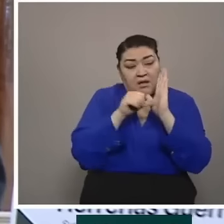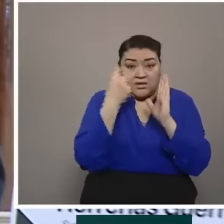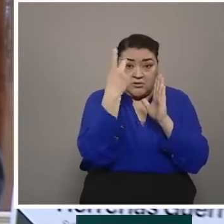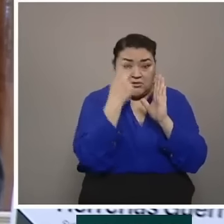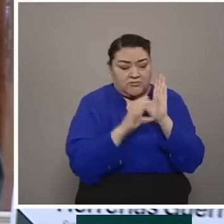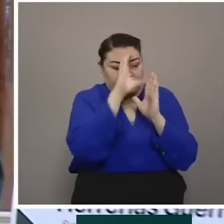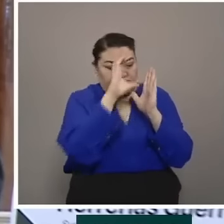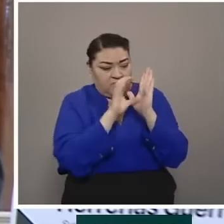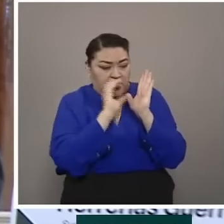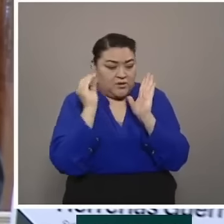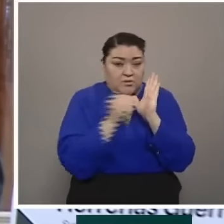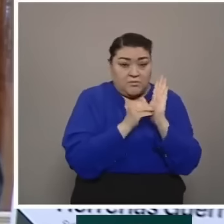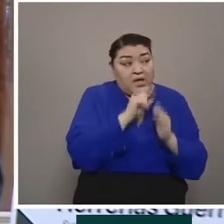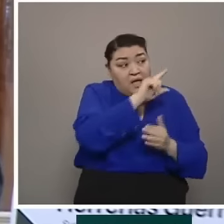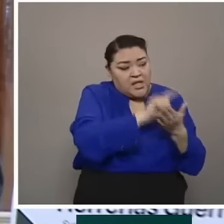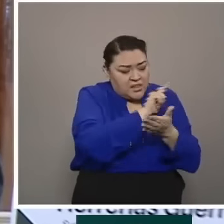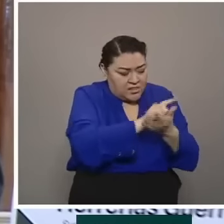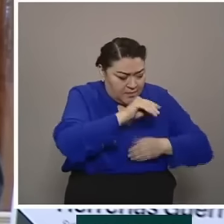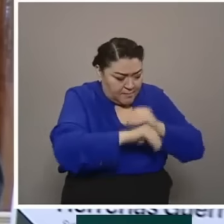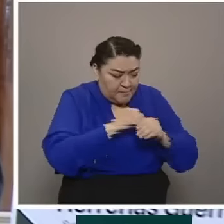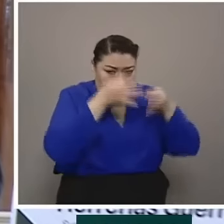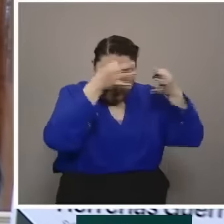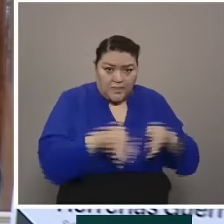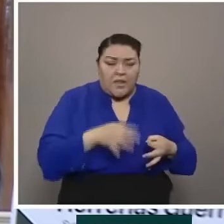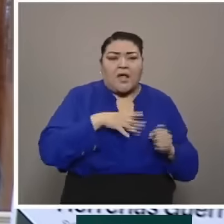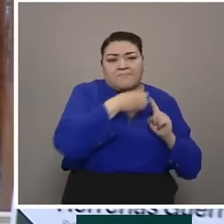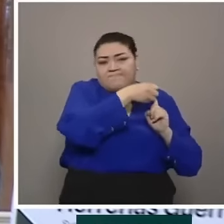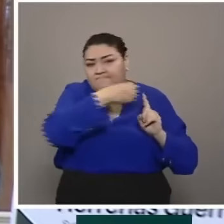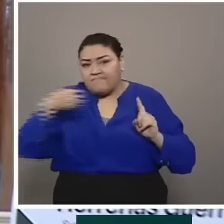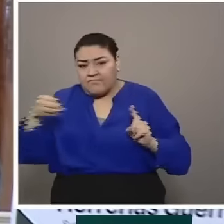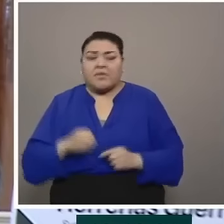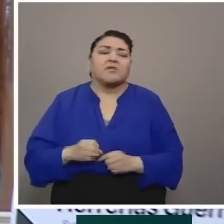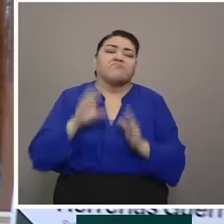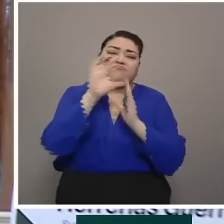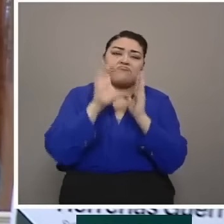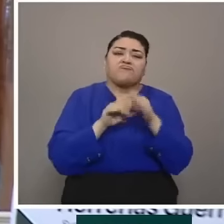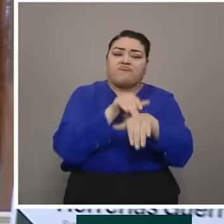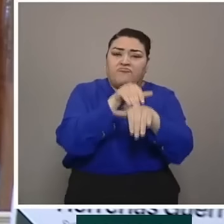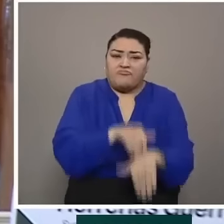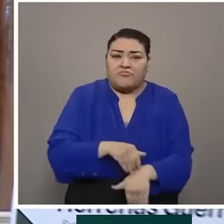Esa es la ruta coherente de nuestra Constitución con nuestros compromisos internacionales y con